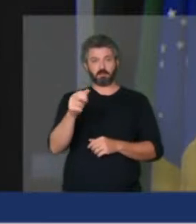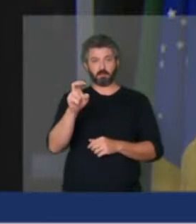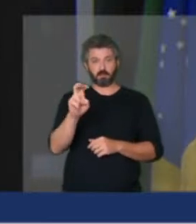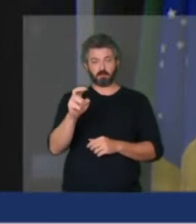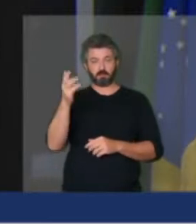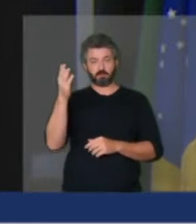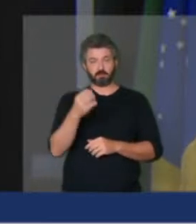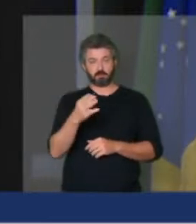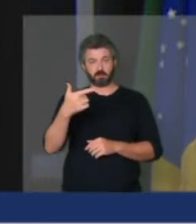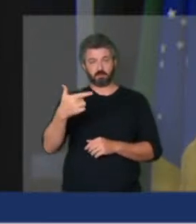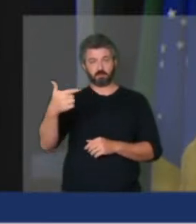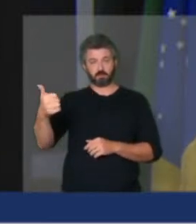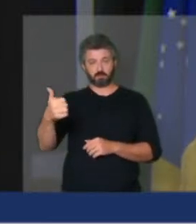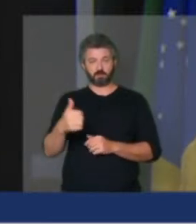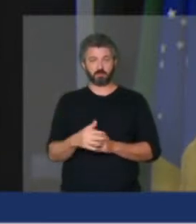TRAMITAÇÃO DO PLN APRESENTEI EMENDA DESTINANDO RECURSOS